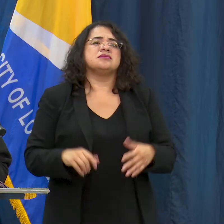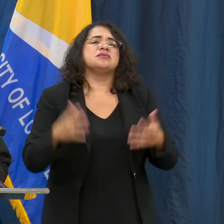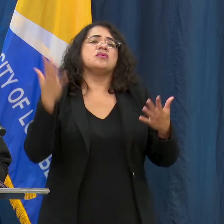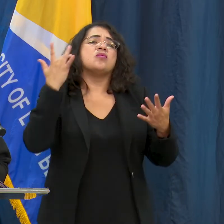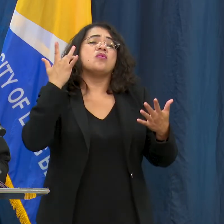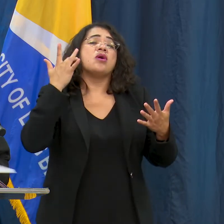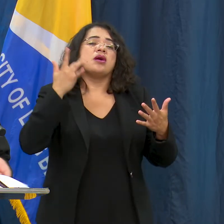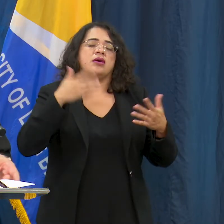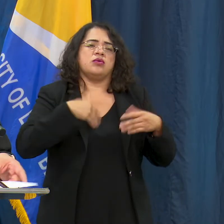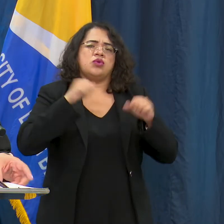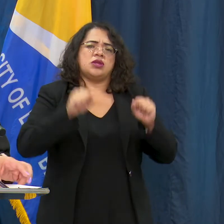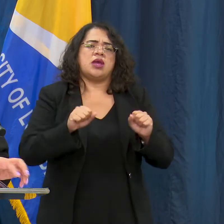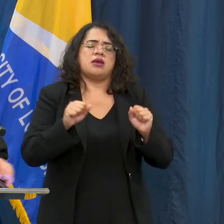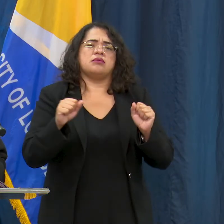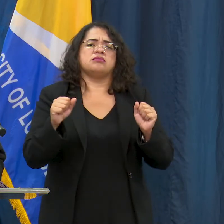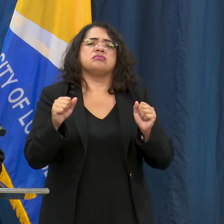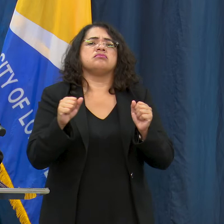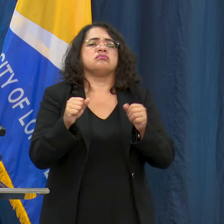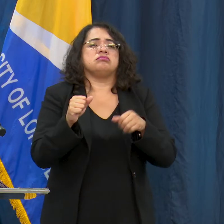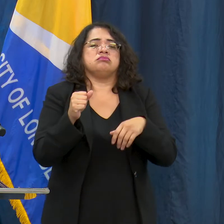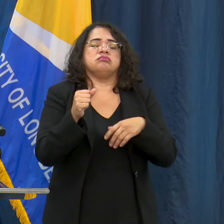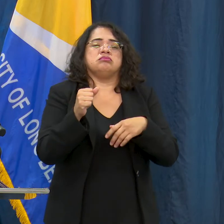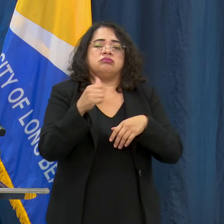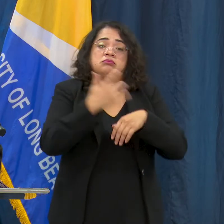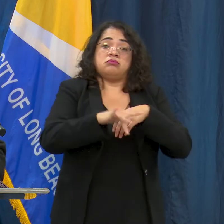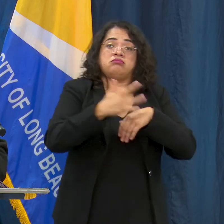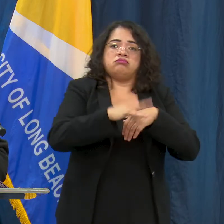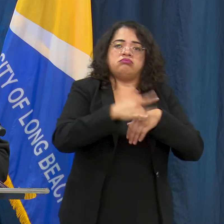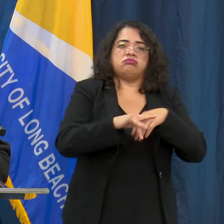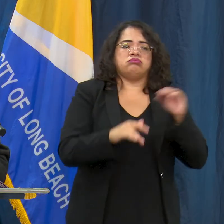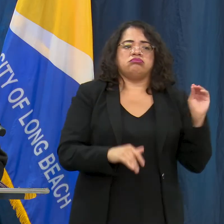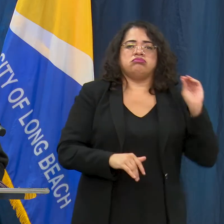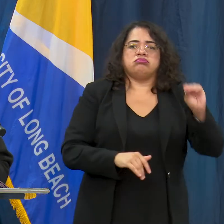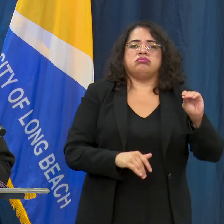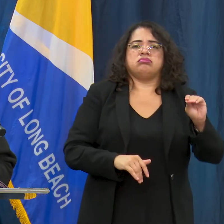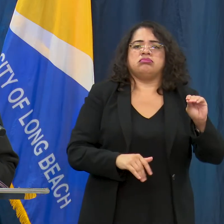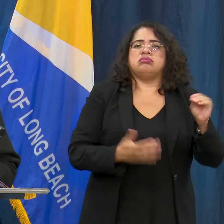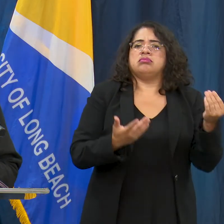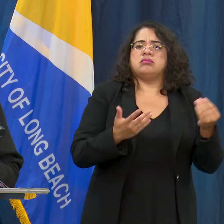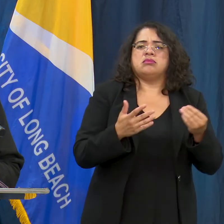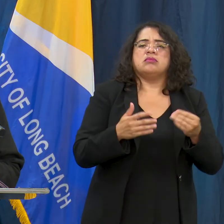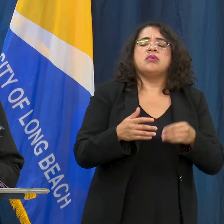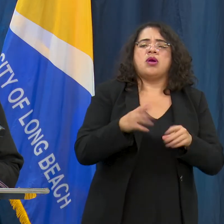disposition a otra persona tamia algunos de los últimos detalles sobre la los